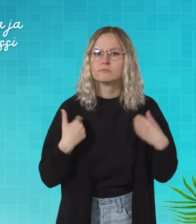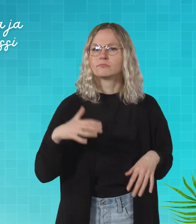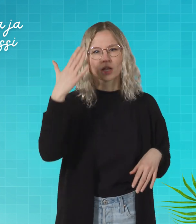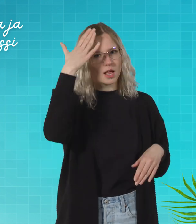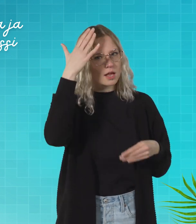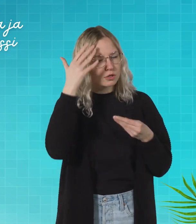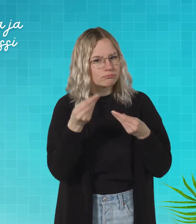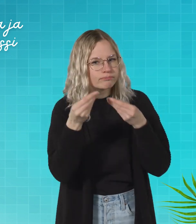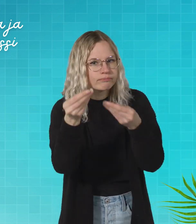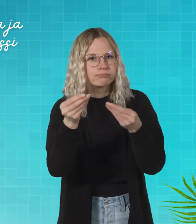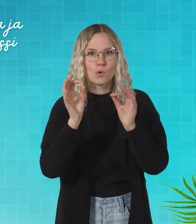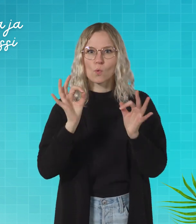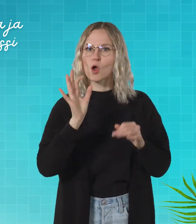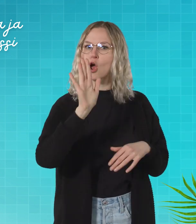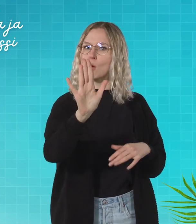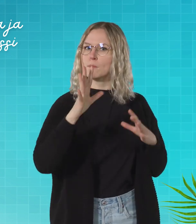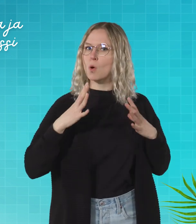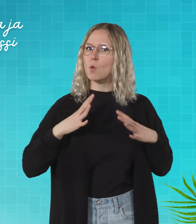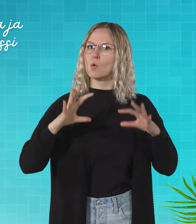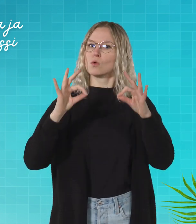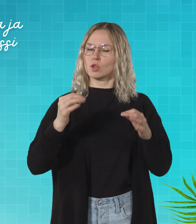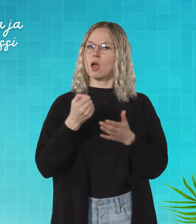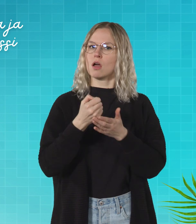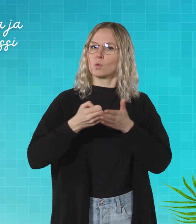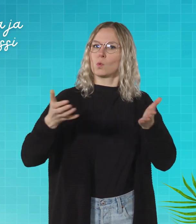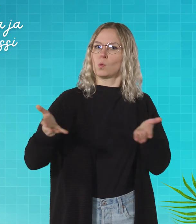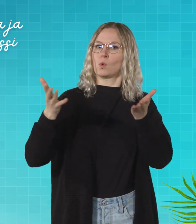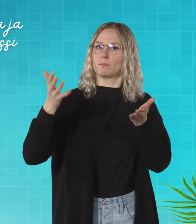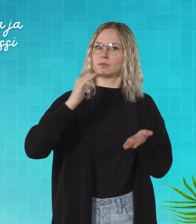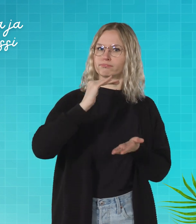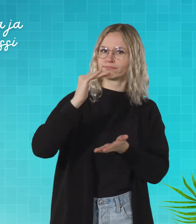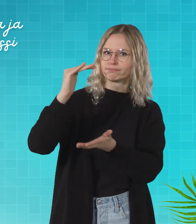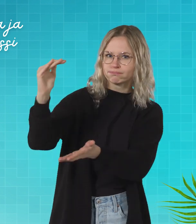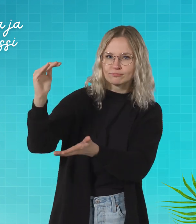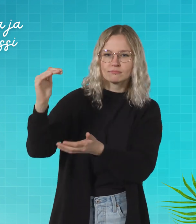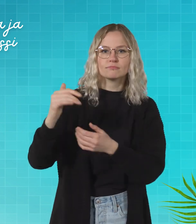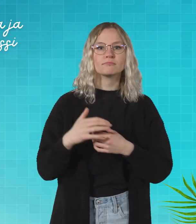ja saat tietoa siitä kuinka omaa kuntoa kannattaa ylläpitää.